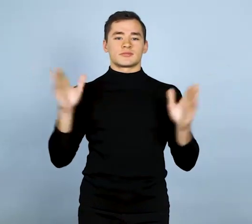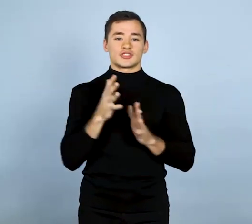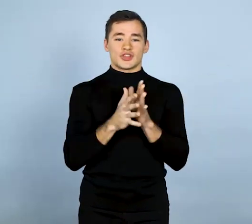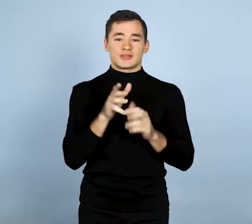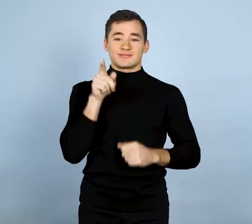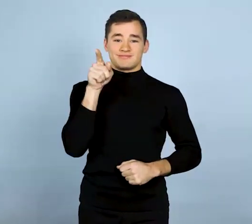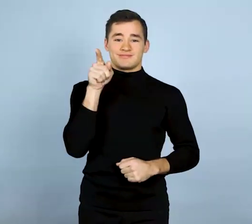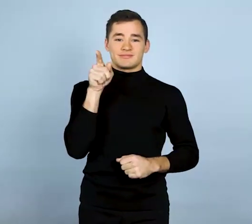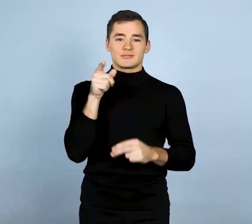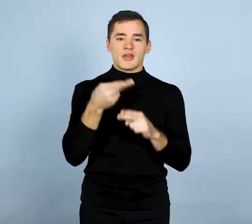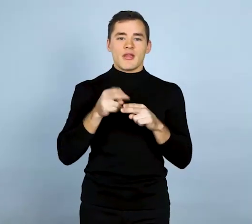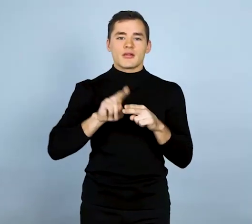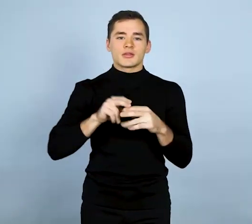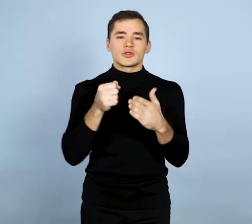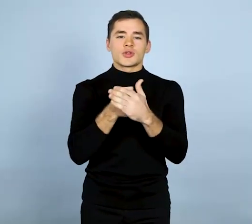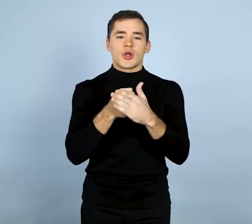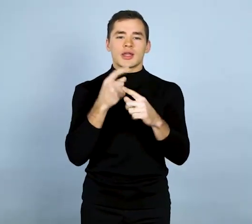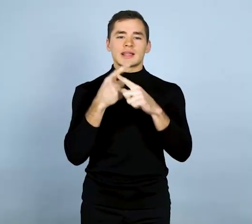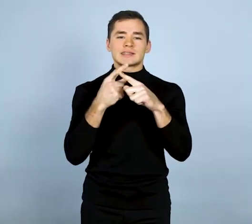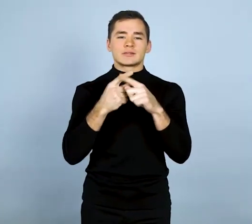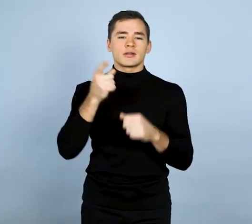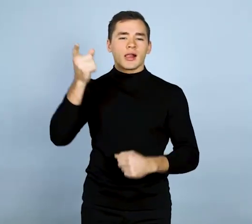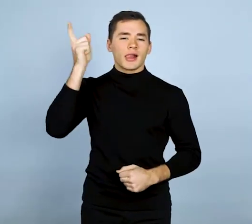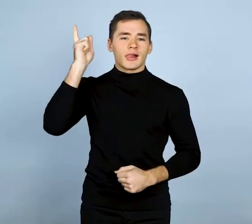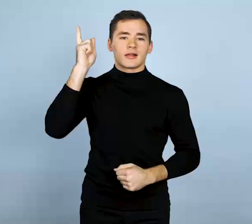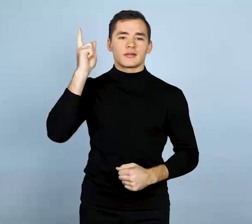Это древний, еще дохристианский,